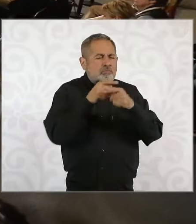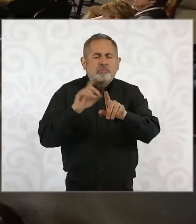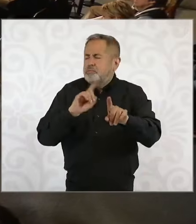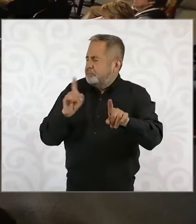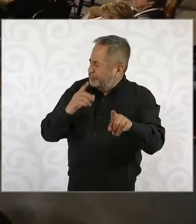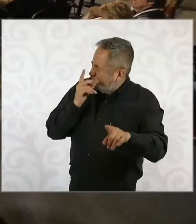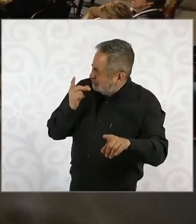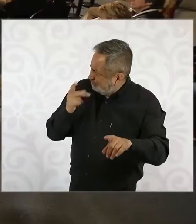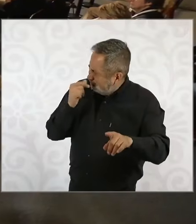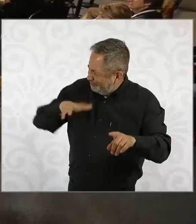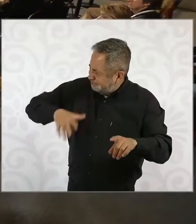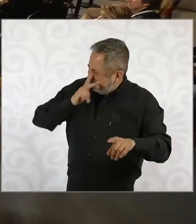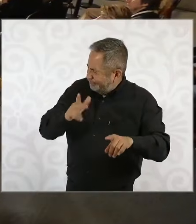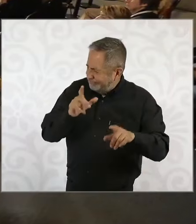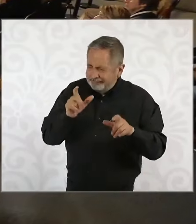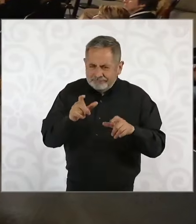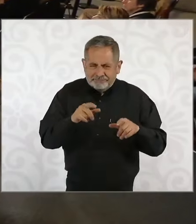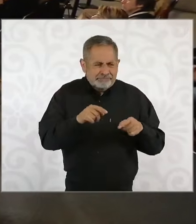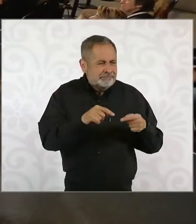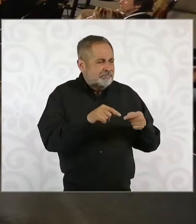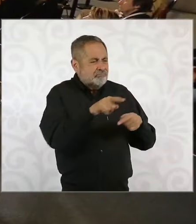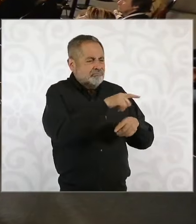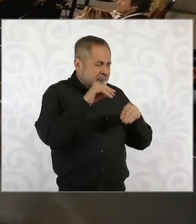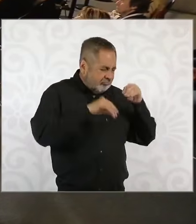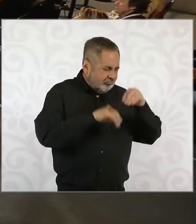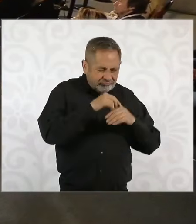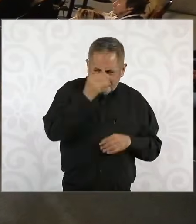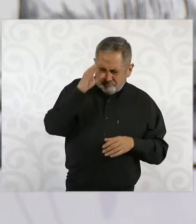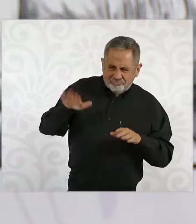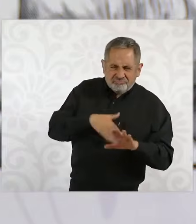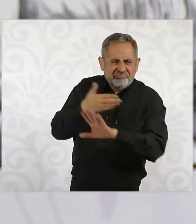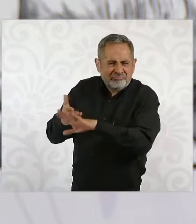era una campaña de desprestigio, ¿no? Campaña de Parece una campaña de desprestigio. Creo